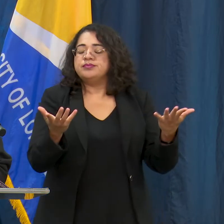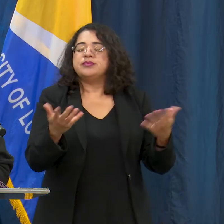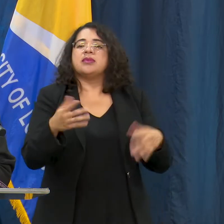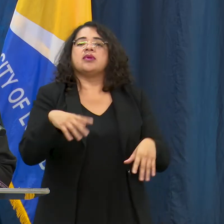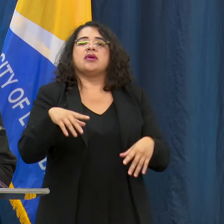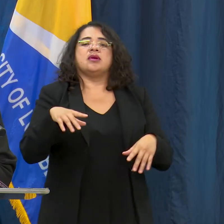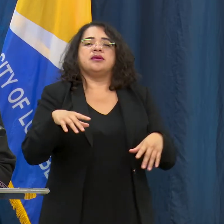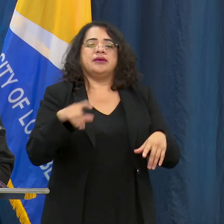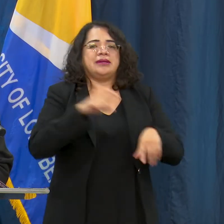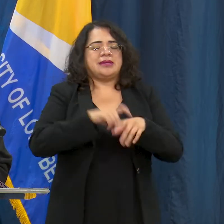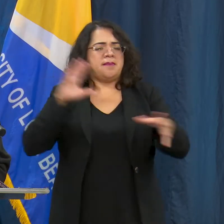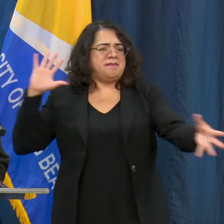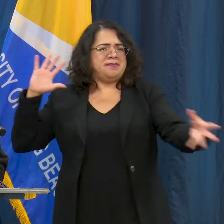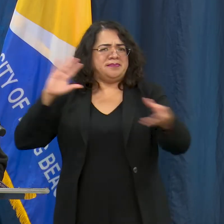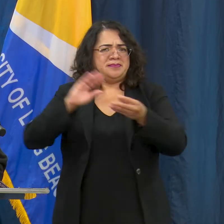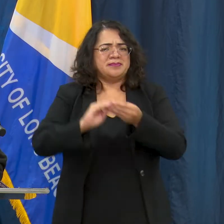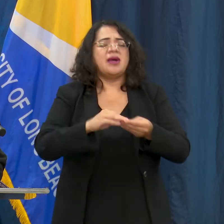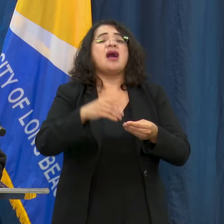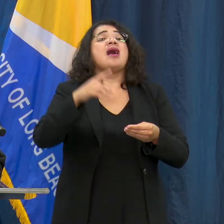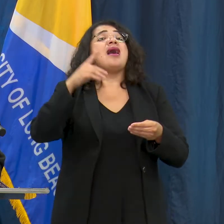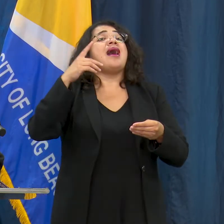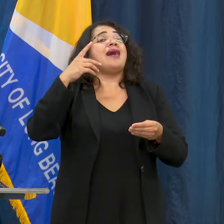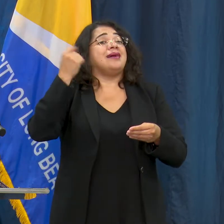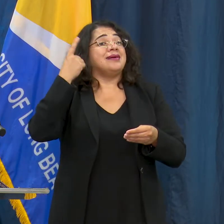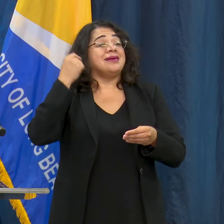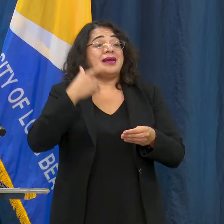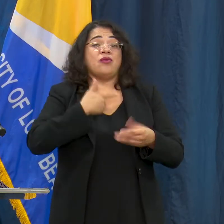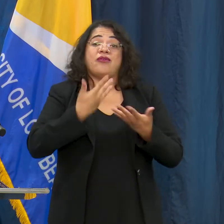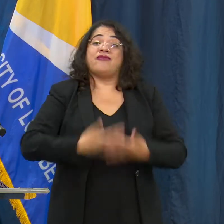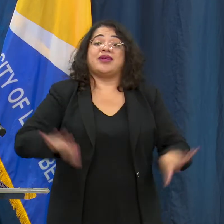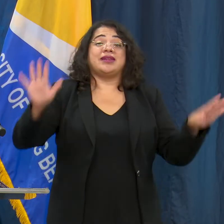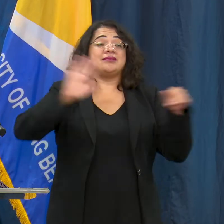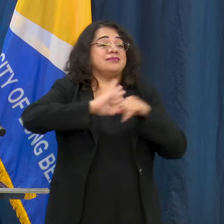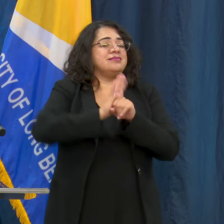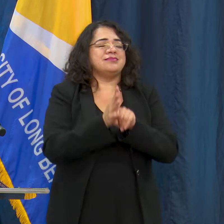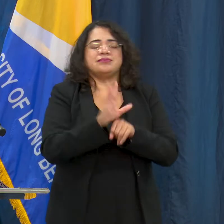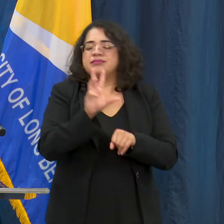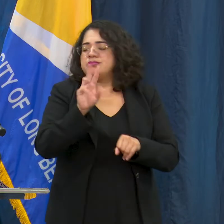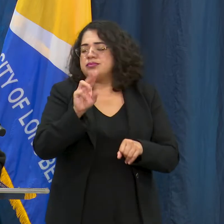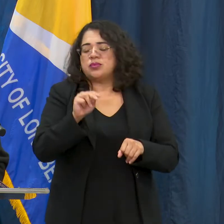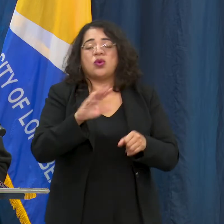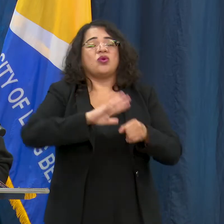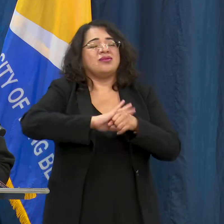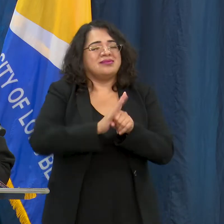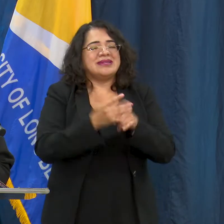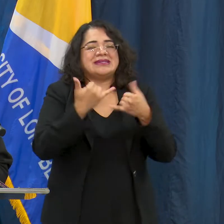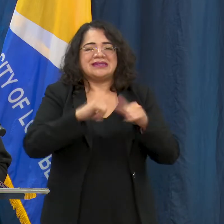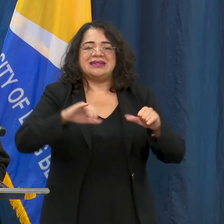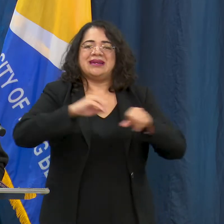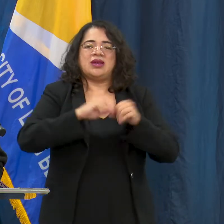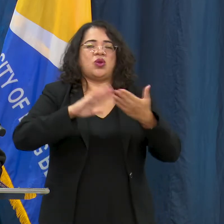comunidad y de demos estar attend toes a las precautions Kato Manos con nuestras